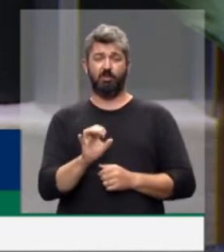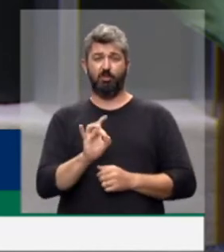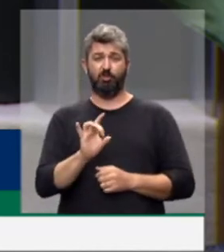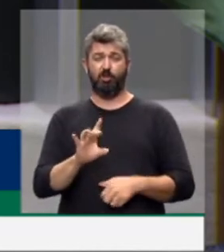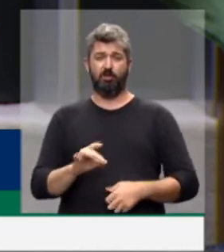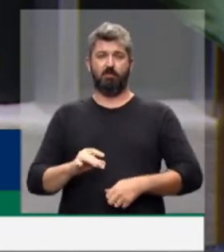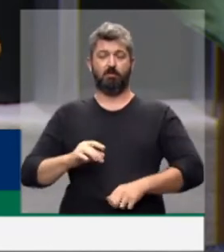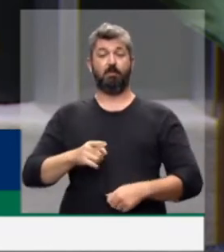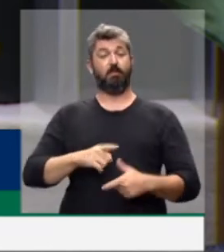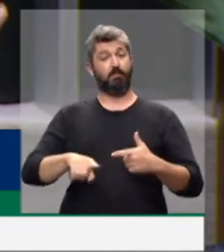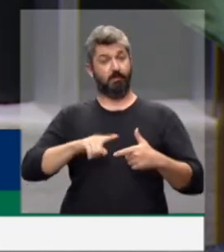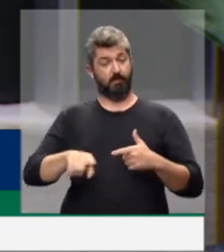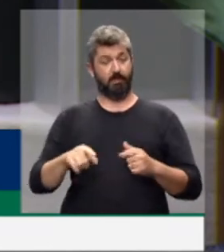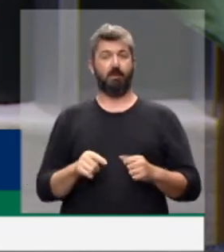PATAMAR, QUANDO CHEGA POR EXEMPLO, PARTICIPAÇÃO DE 5%,